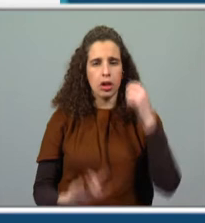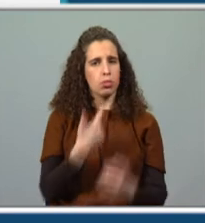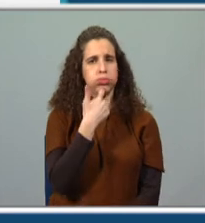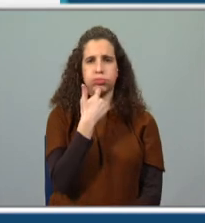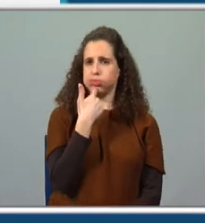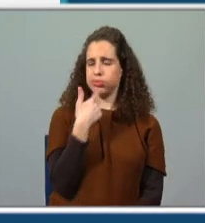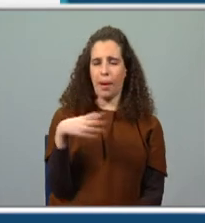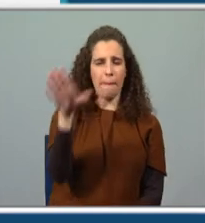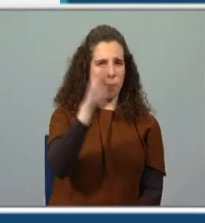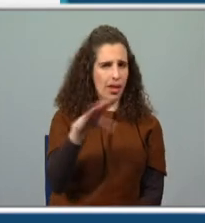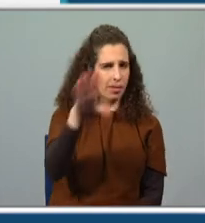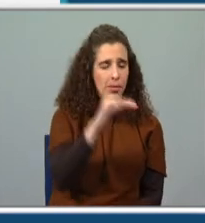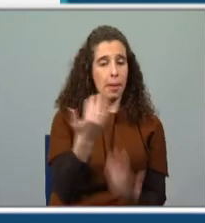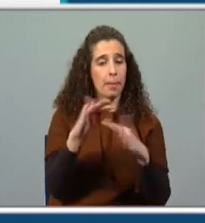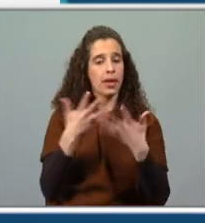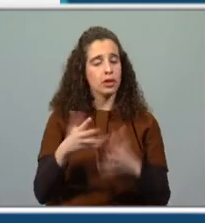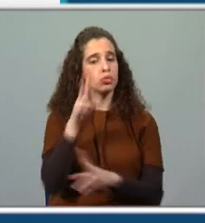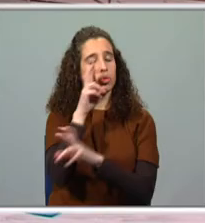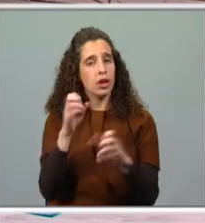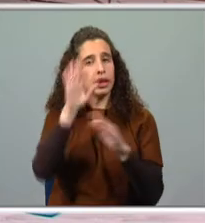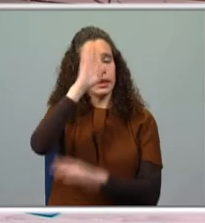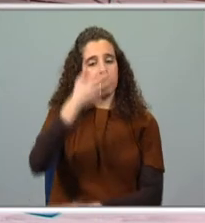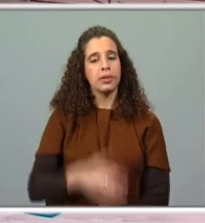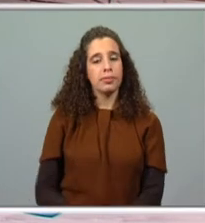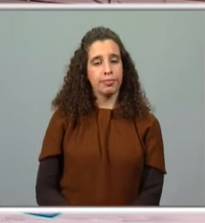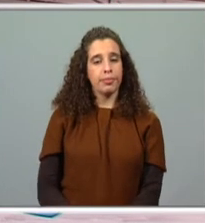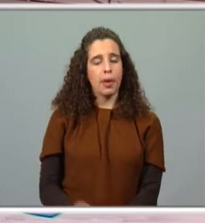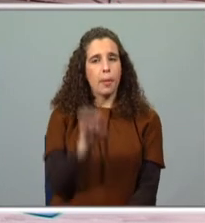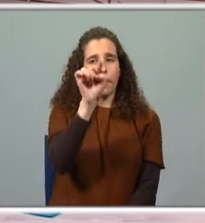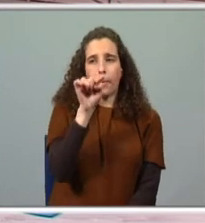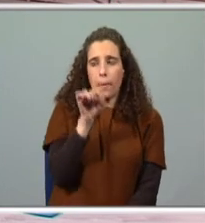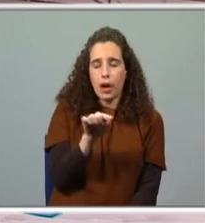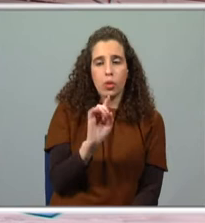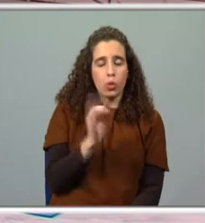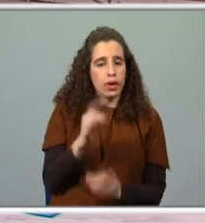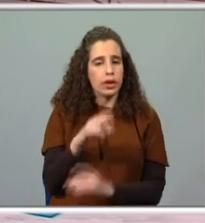mas agora que descobrimos sabemos o que são as interjeições e já vimos tantas 但現在我們發現我們知道什麼是感嘆詞，我們見過很多